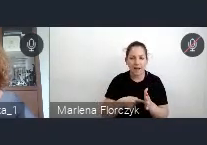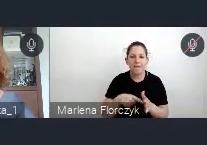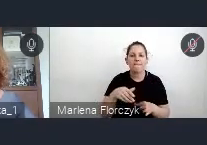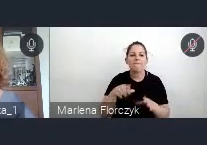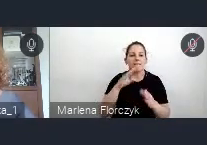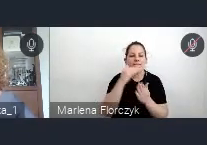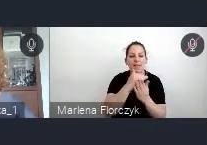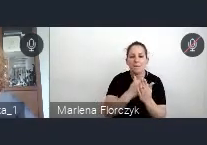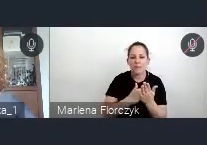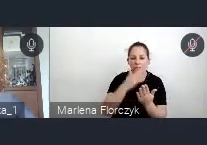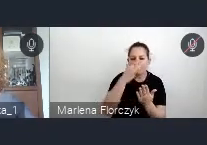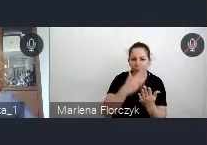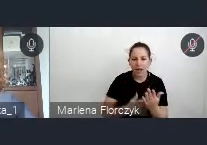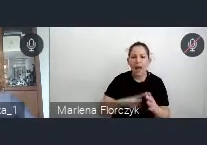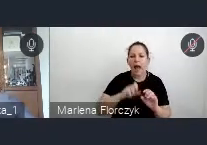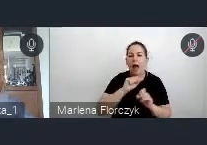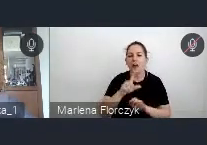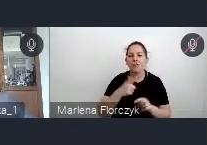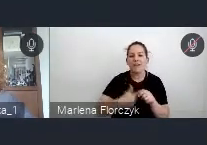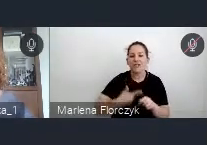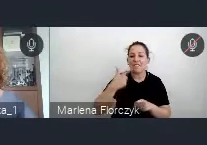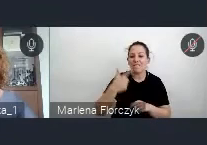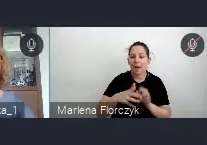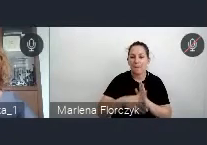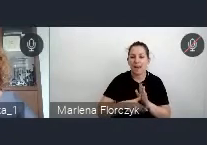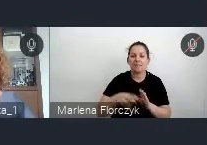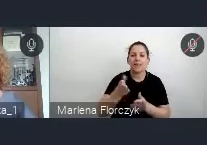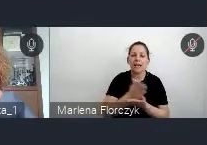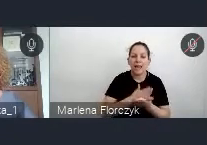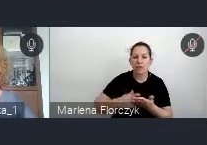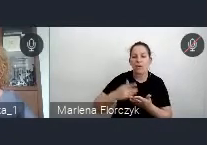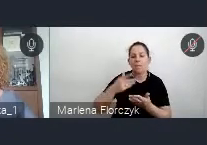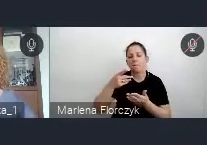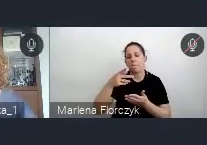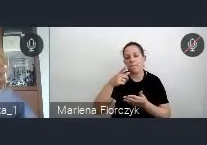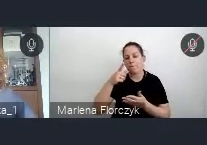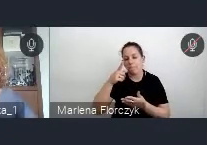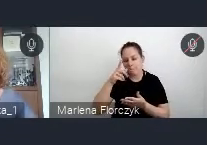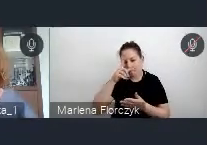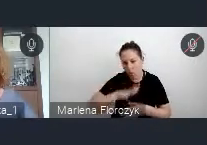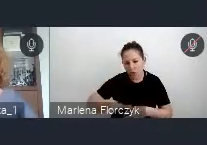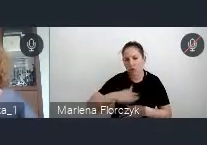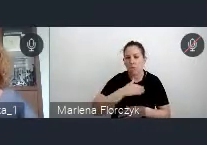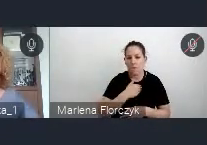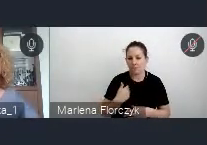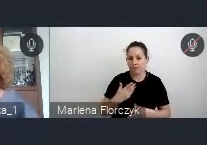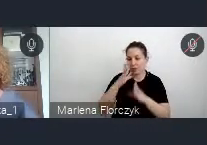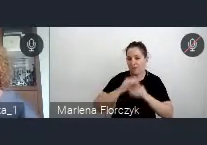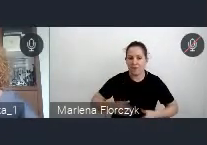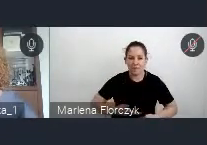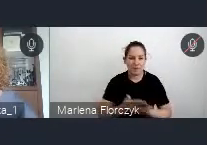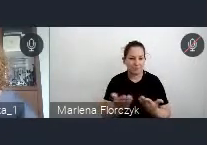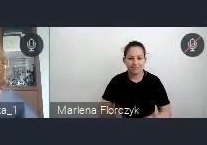aż 22 miasta, regiony i społeczności z Polski. Szanowni państwo, świetna wiadomość jest taka,